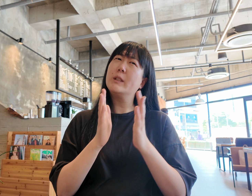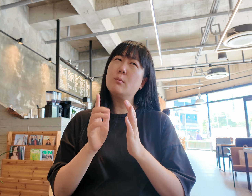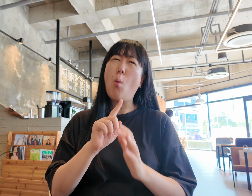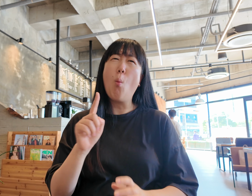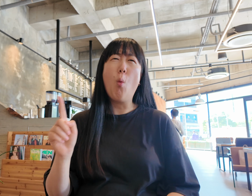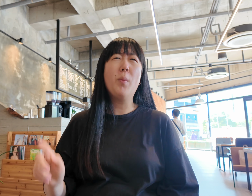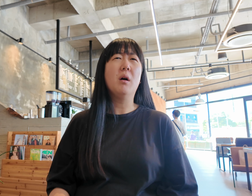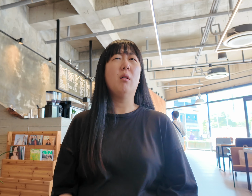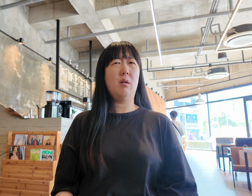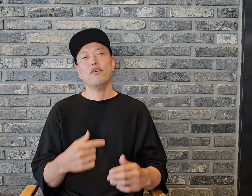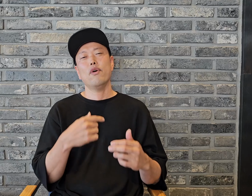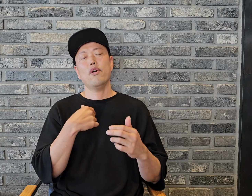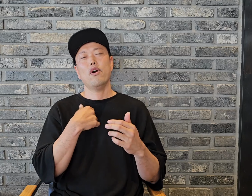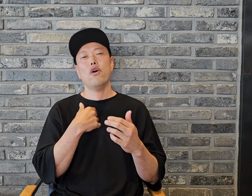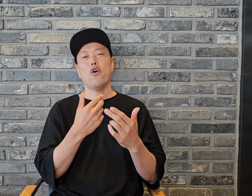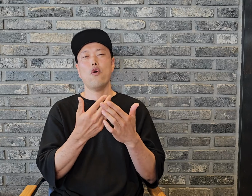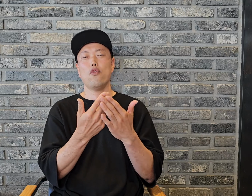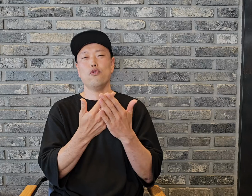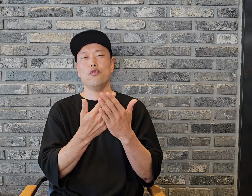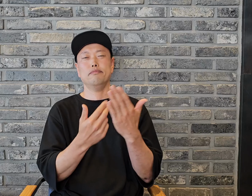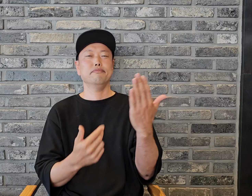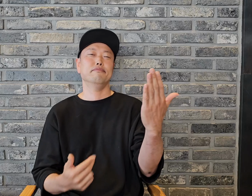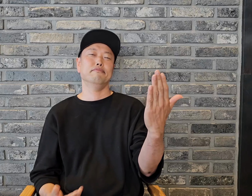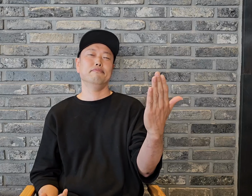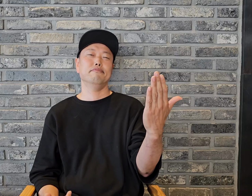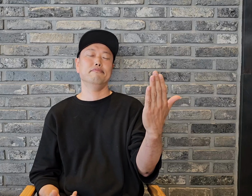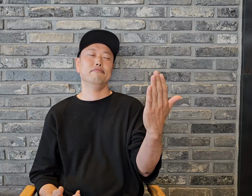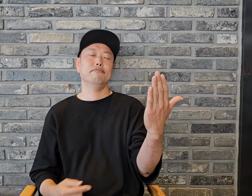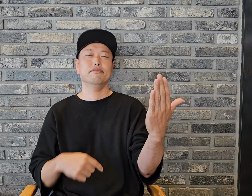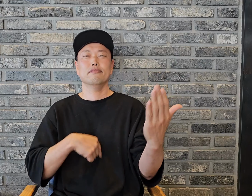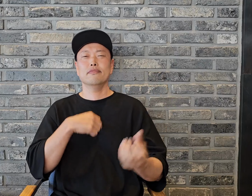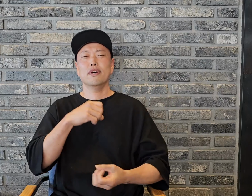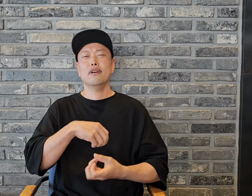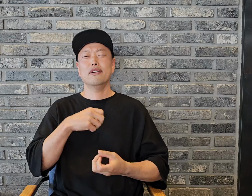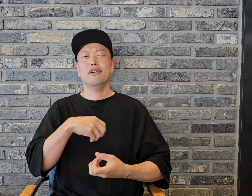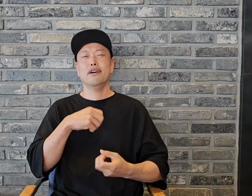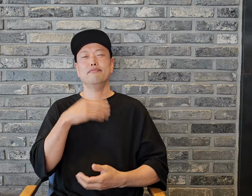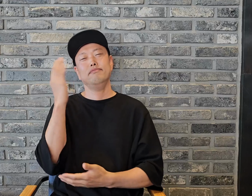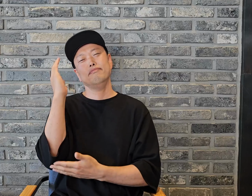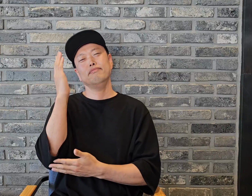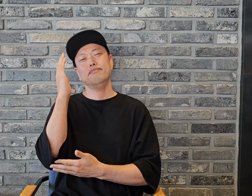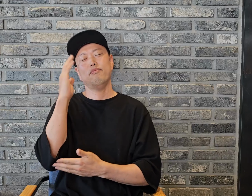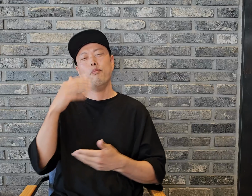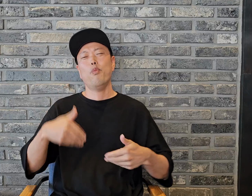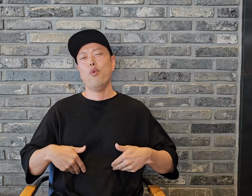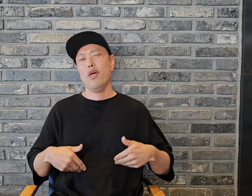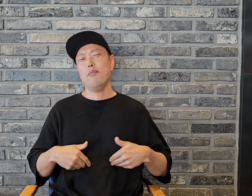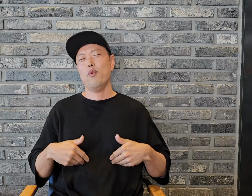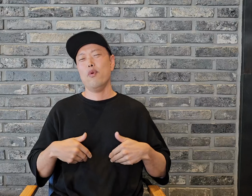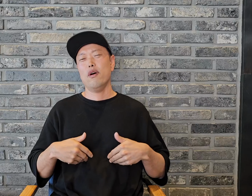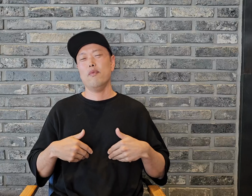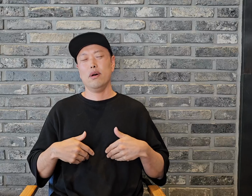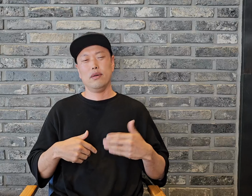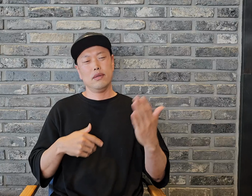¿Tienes algo que preparar? Me paro frente a un espejo y hablo después de digerir completamente el contenido y